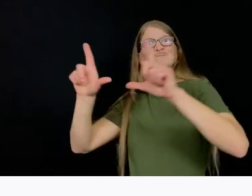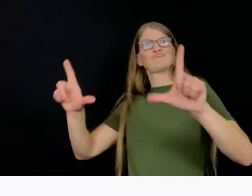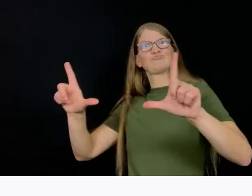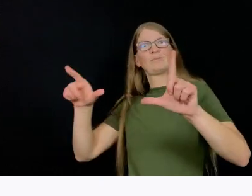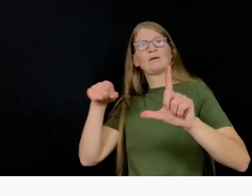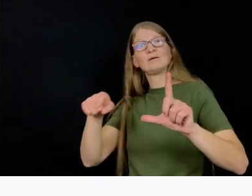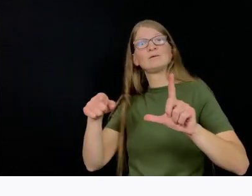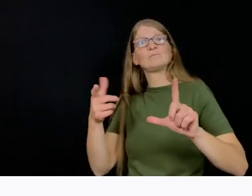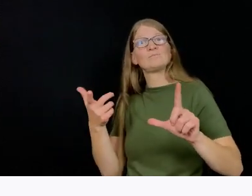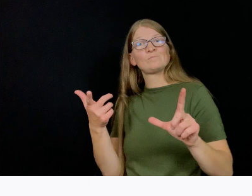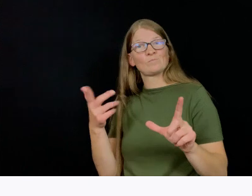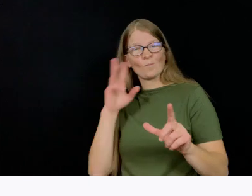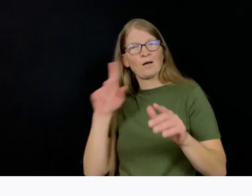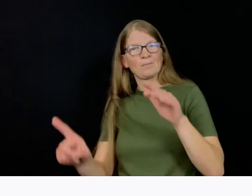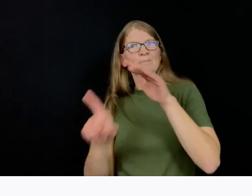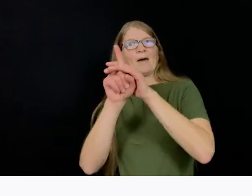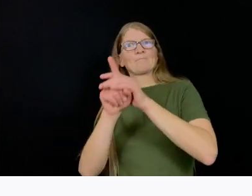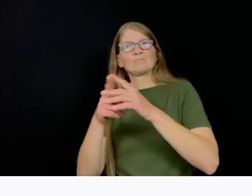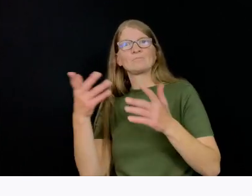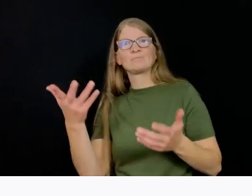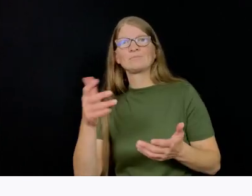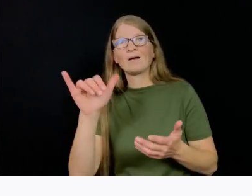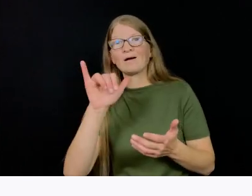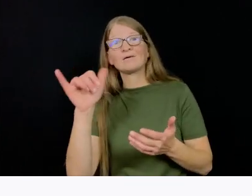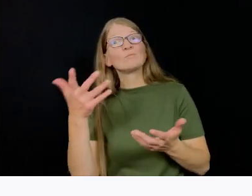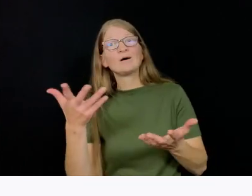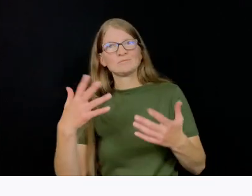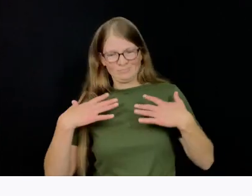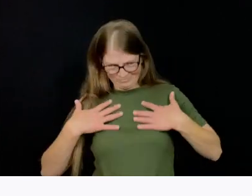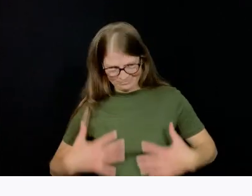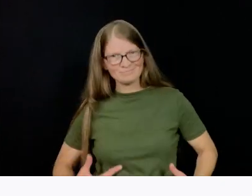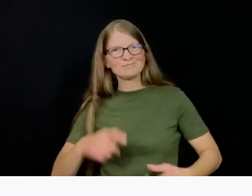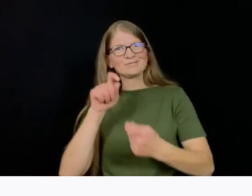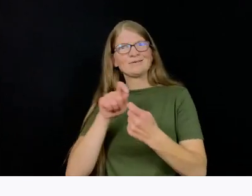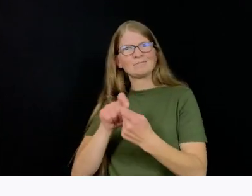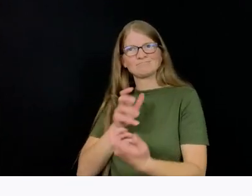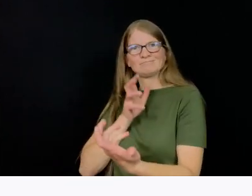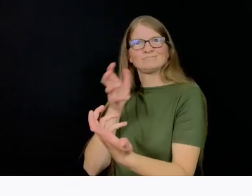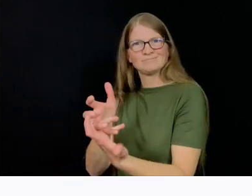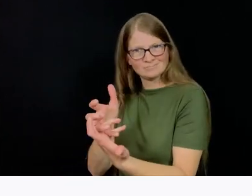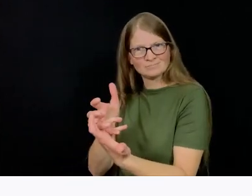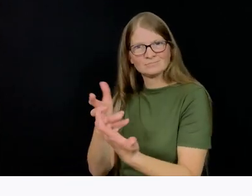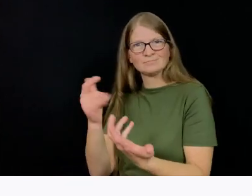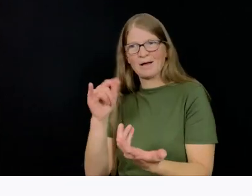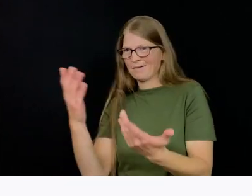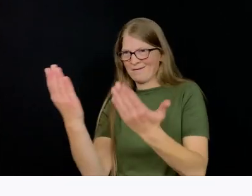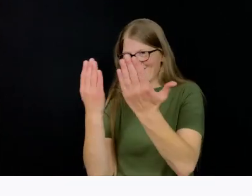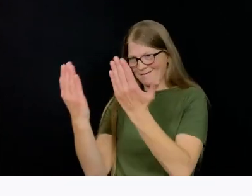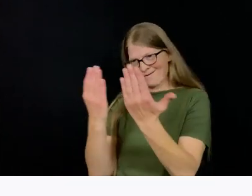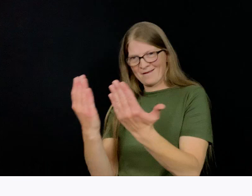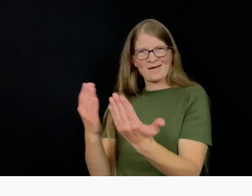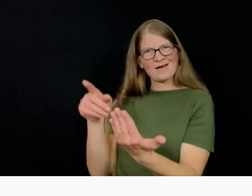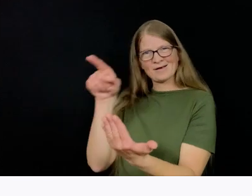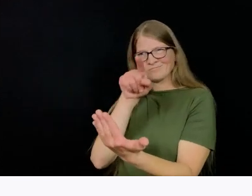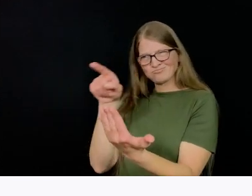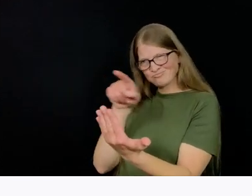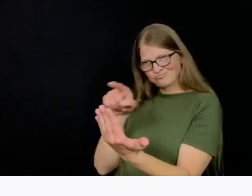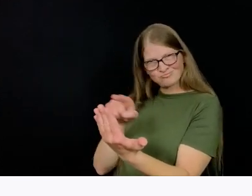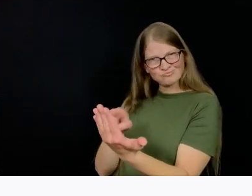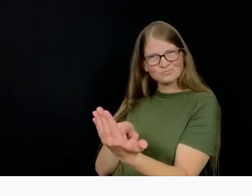في العثور على نفس الأشياء أو أشياء مماثلة لها فحسب بل ستقترح أيضًا طرقًا لترتيبها لتحقيق ذلك